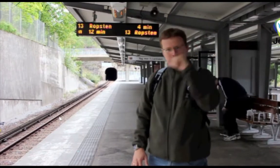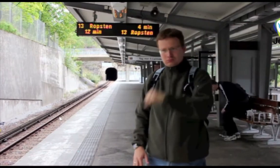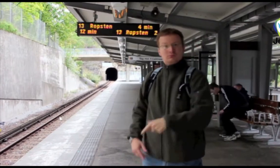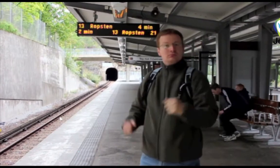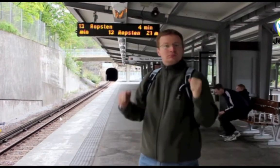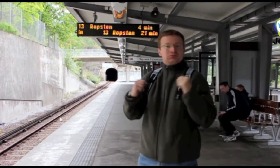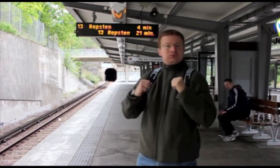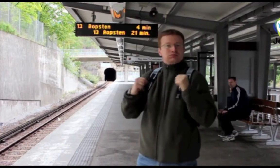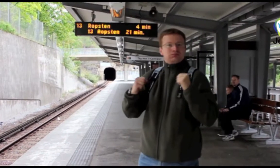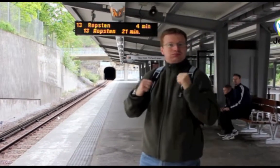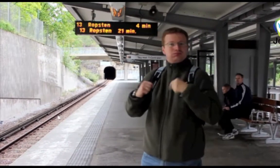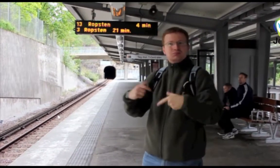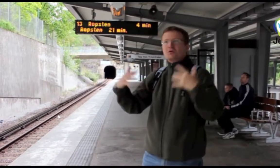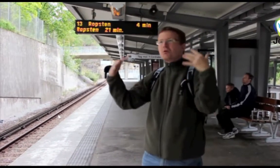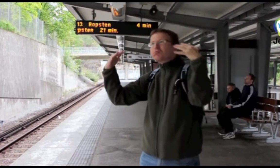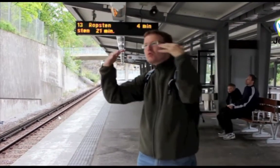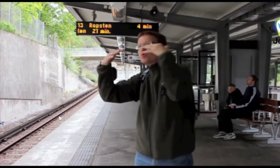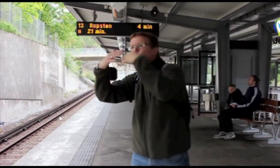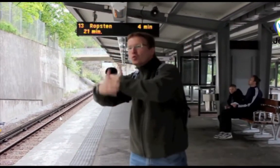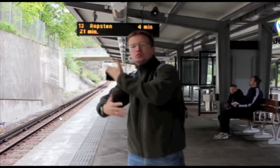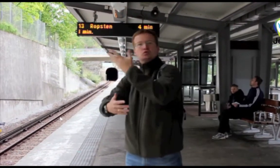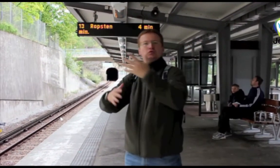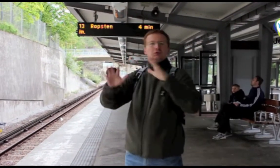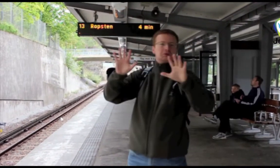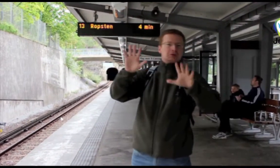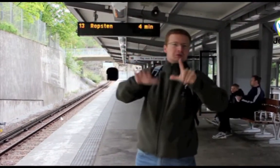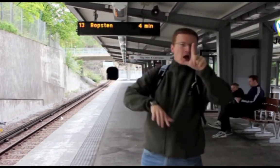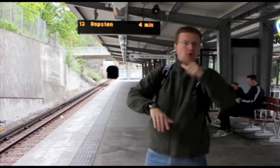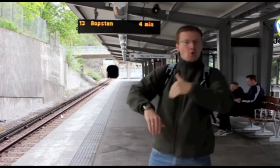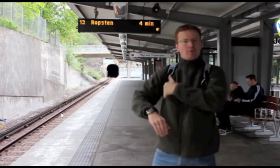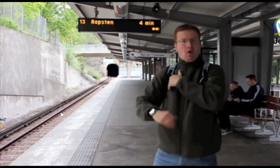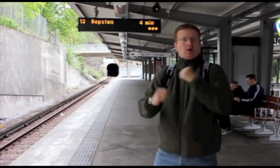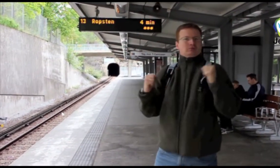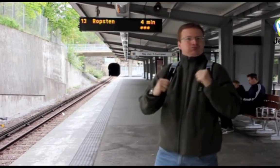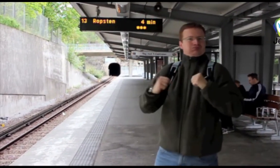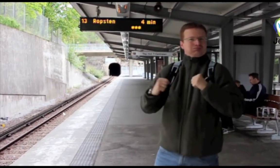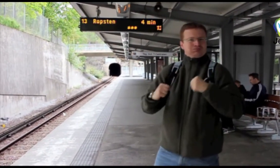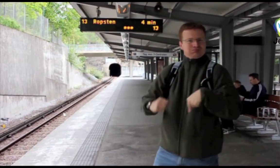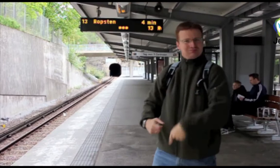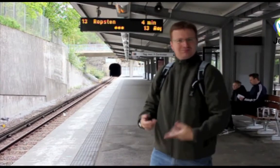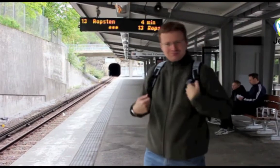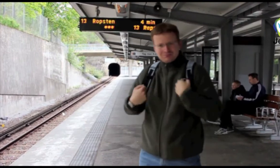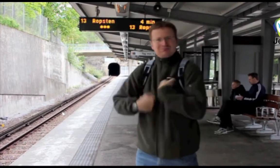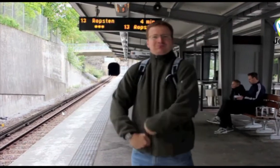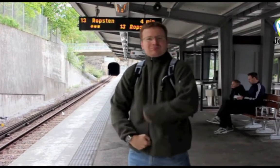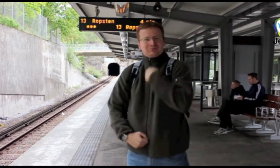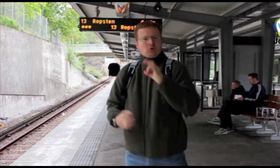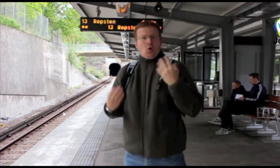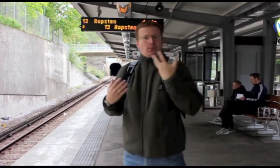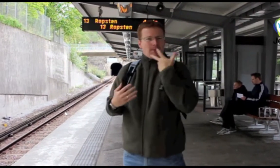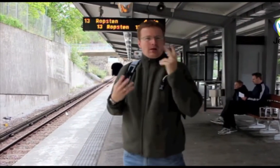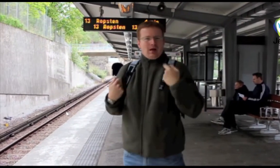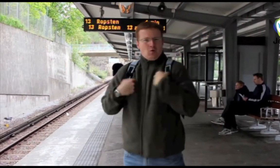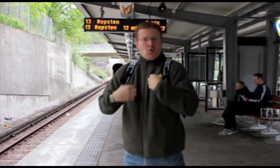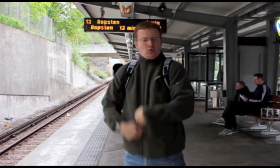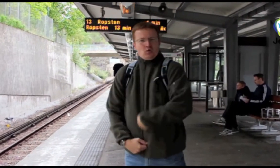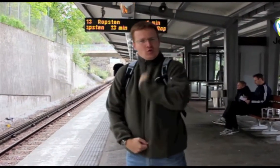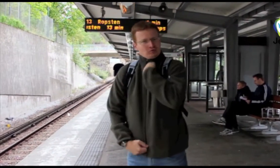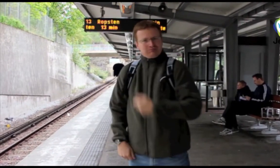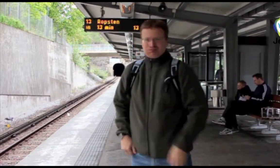Itt meg hideg van, borús az idő és 12 fok van. Hideg... jó melegen kellett felöltöznünk.